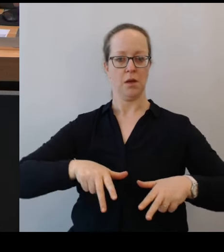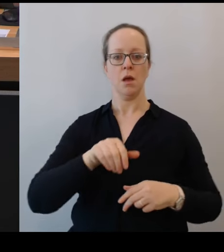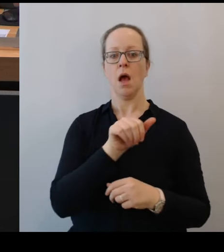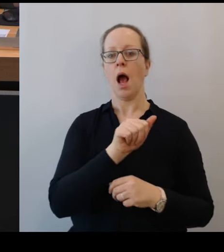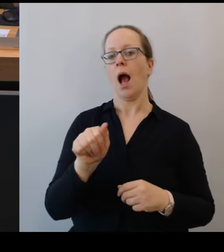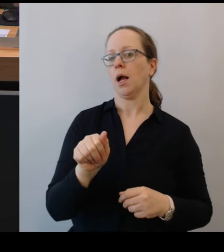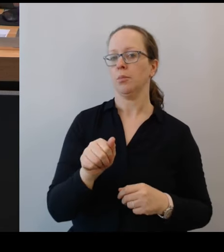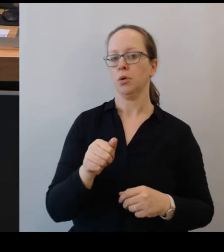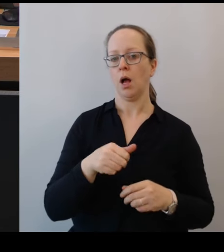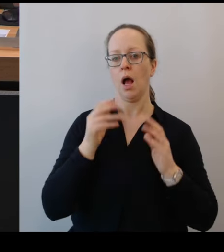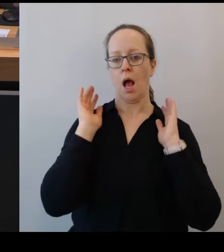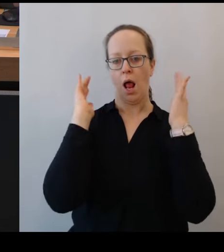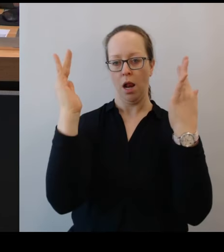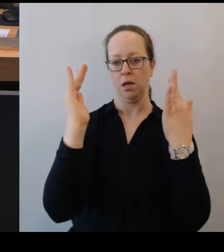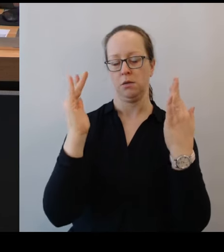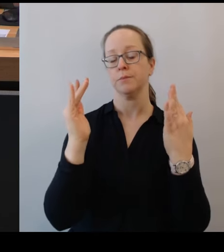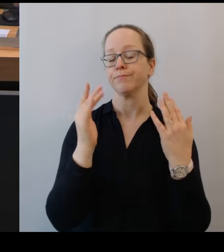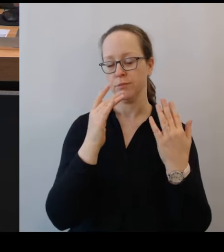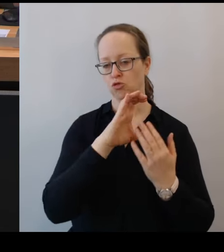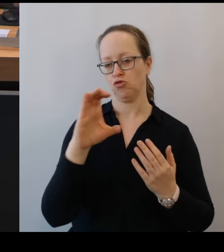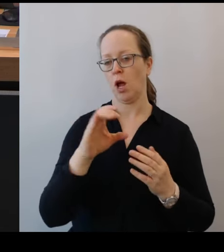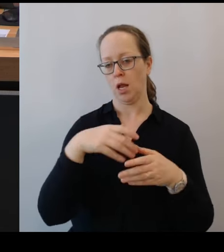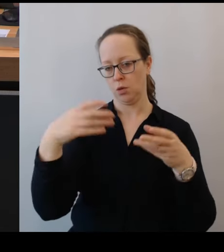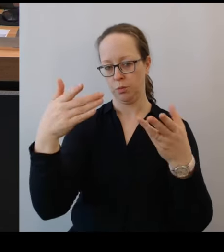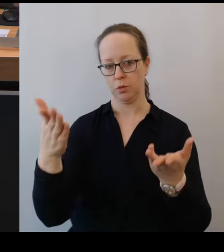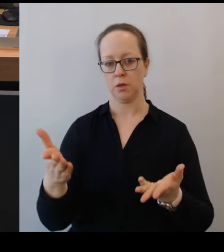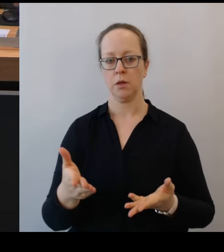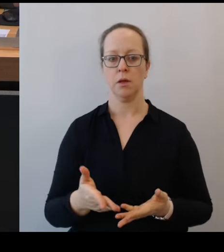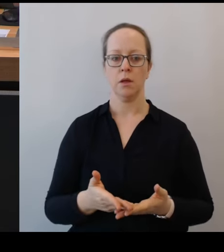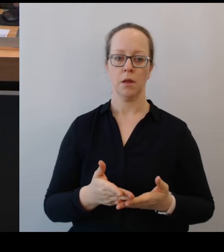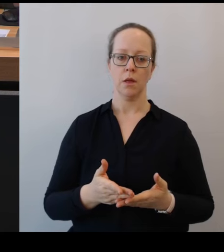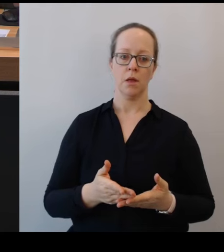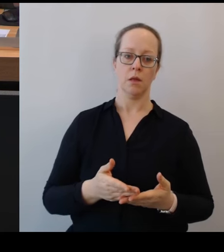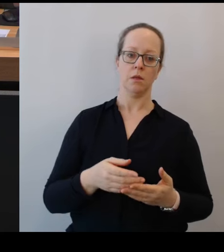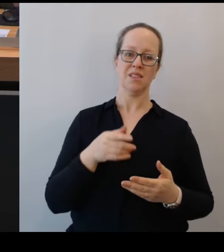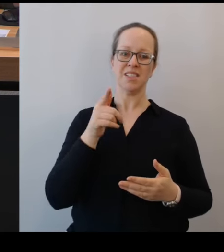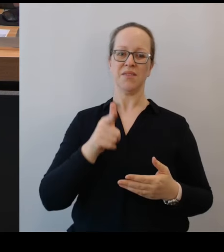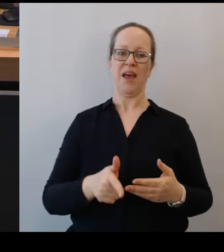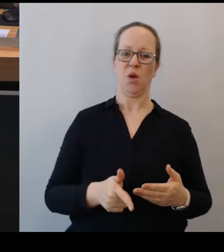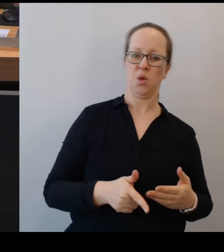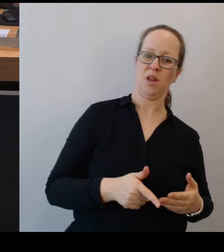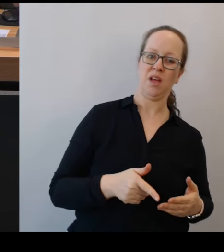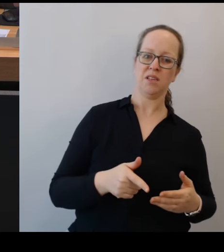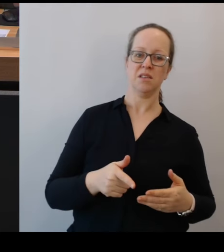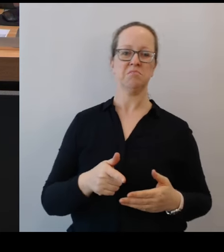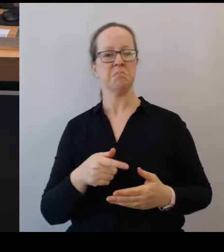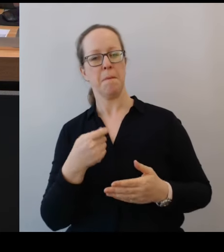zu 5.000 € nachzahlen sollen. Das ist, wie angekündigt, eben kein Einzelfall. Wir sehen ähnliche Fälle aktuell